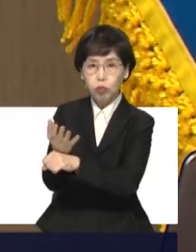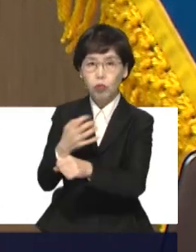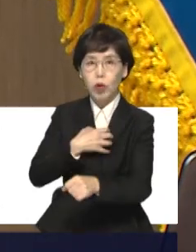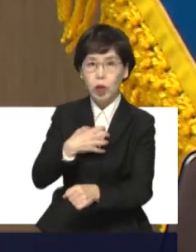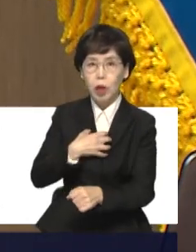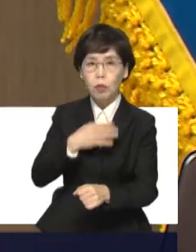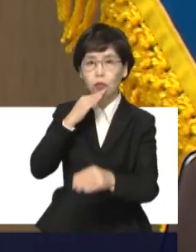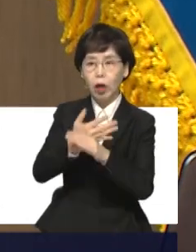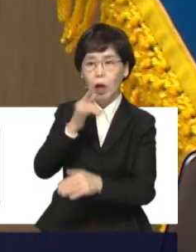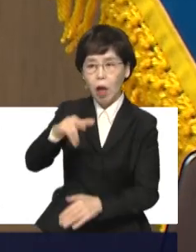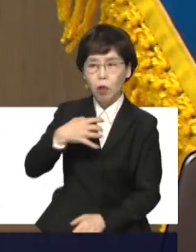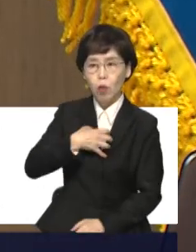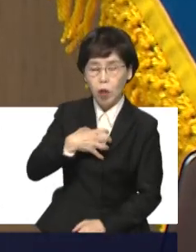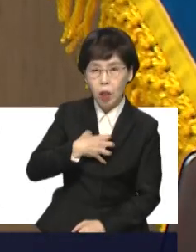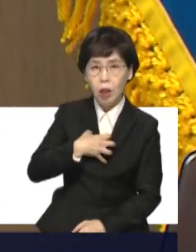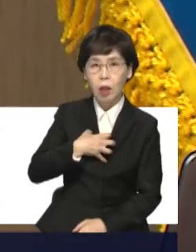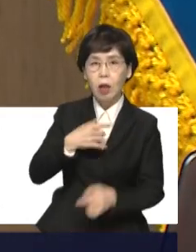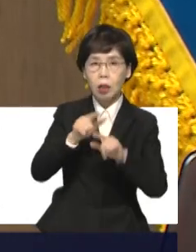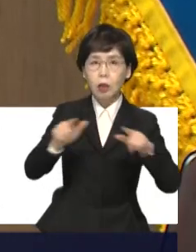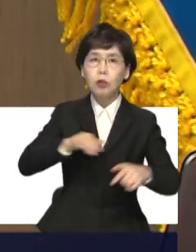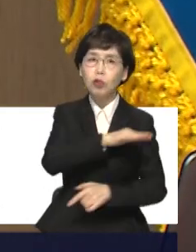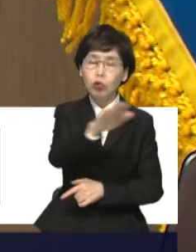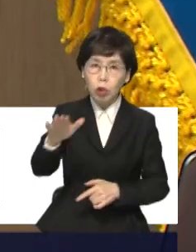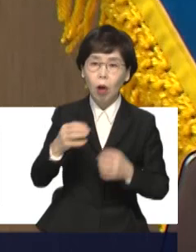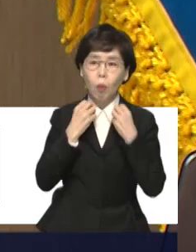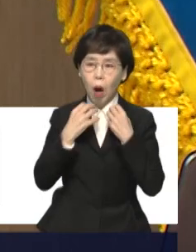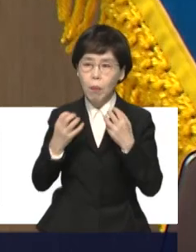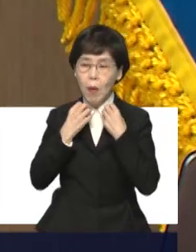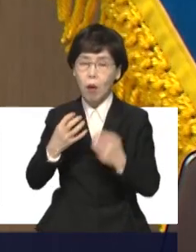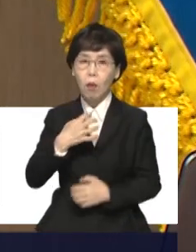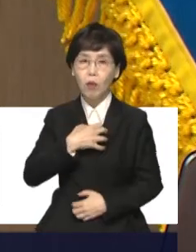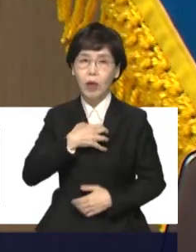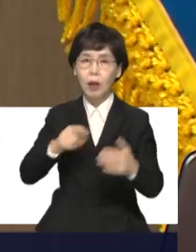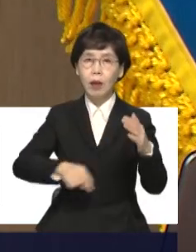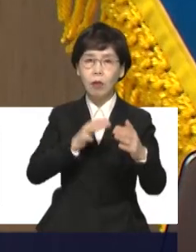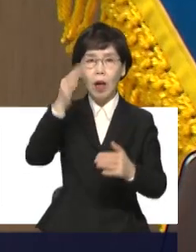우리를 둘러싼 복합 위기 속에서 한일 협력의 필요성은 더욱 커졌기 때문입니다.